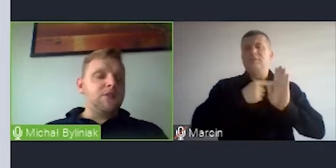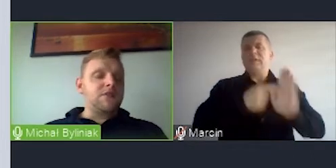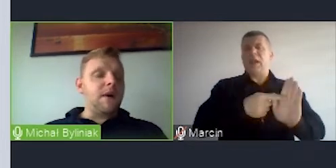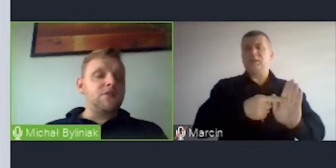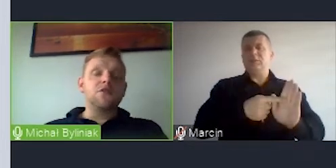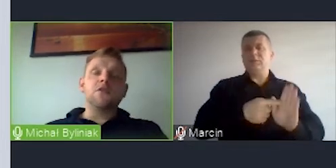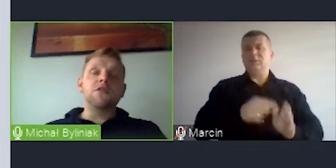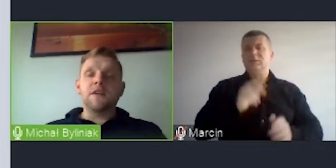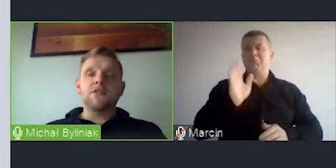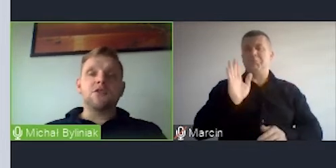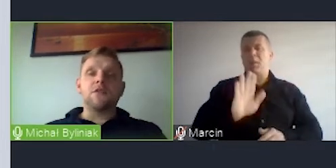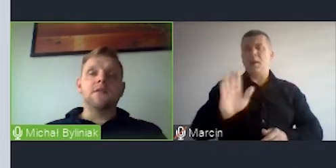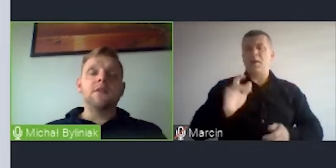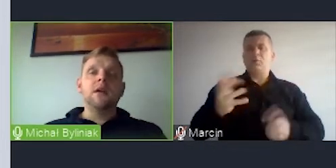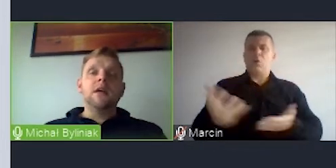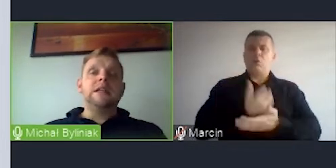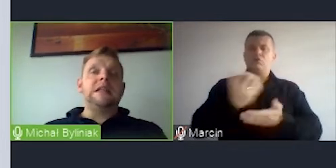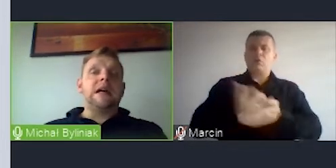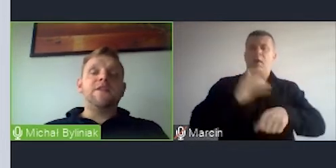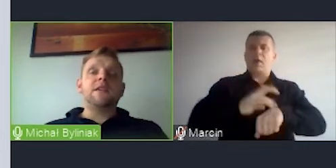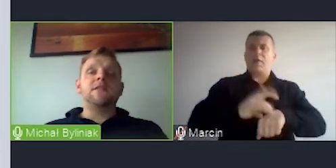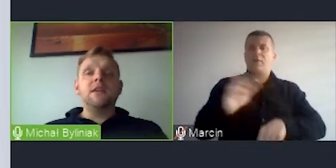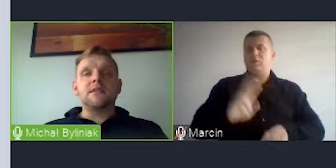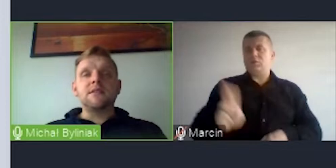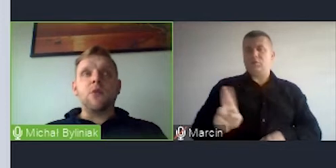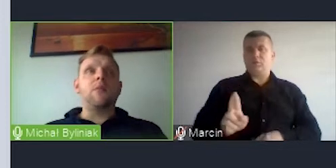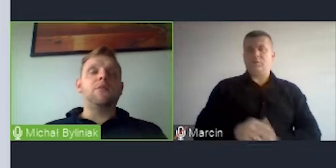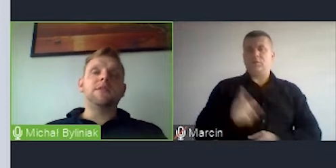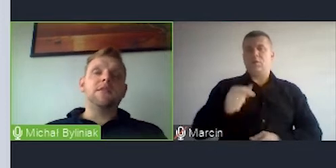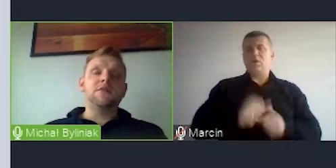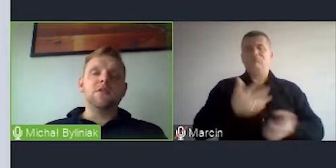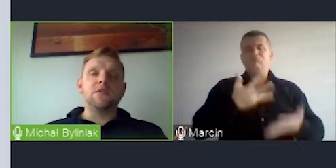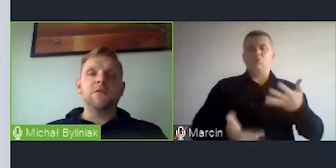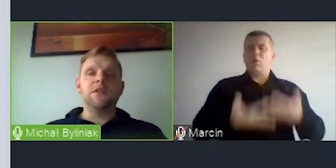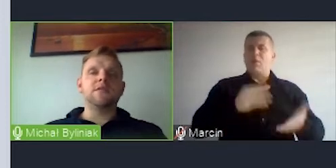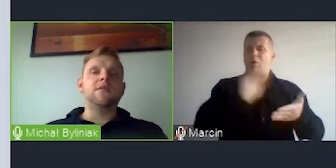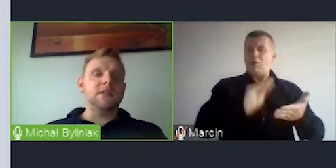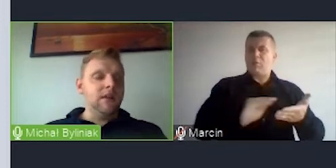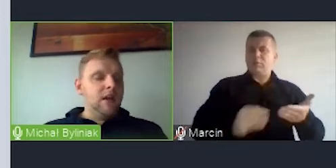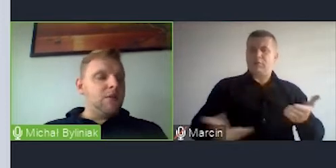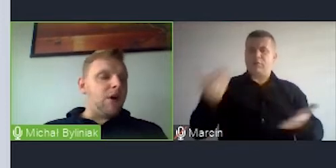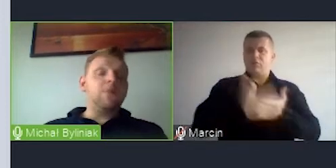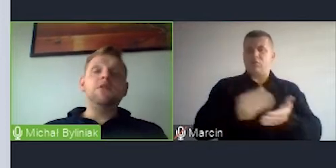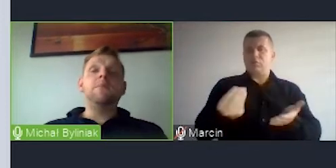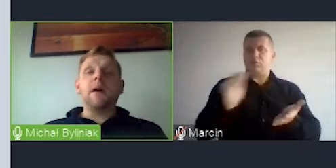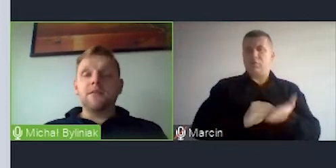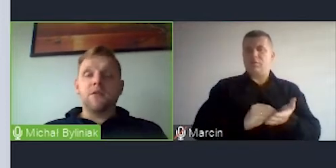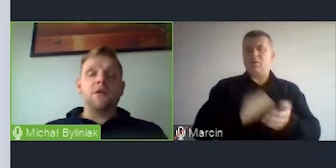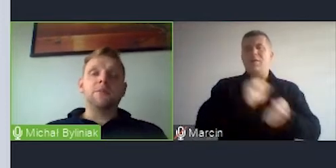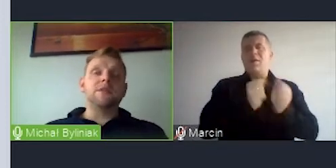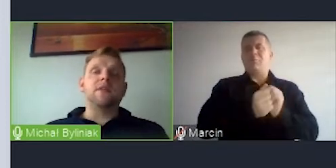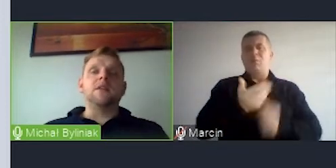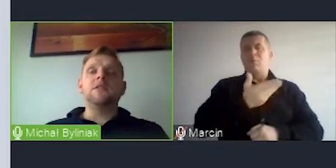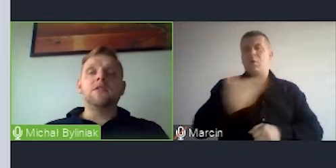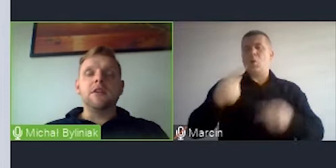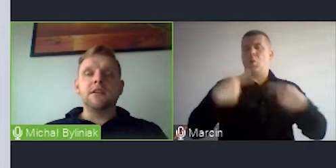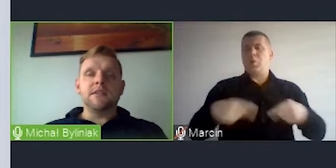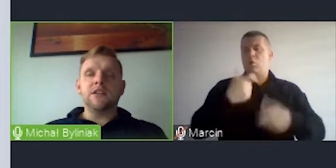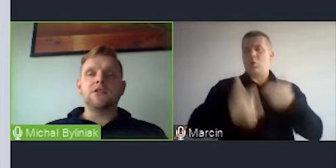Ponieważ macie osiągnąć efekt rzeczowy i ten efekt jest słabo opisany we wniosku o dofinansowanie – bo albo nie Państwo go opisywali,